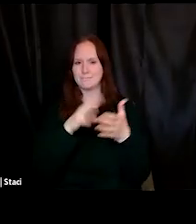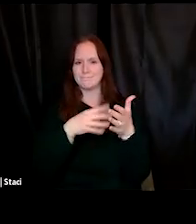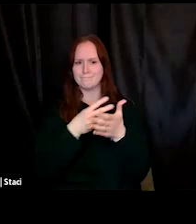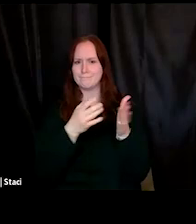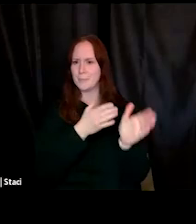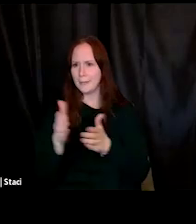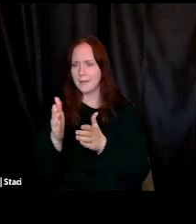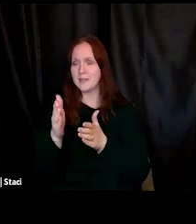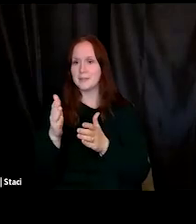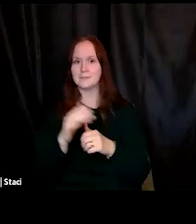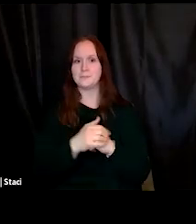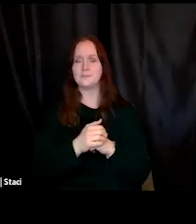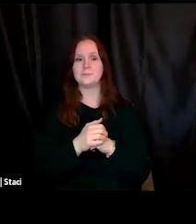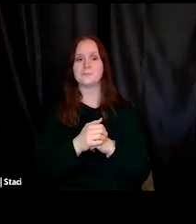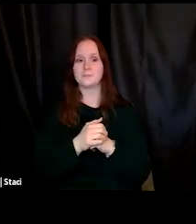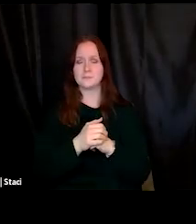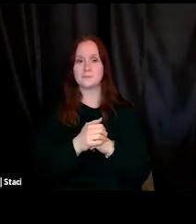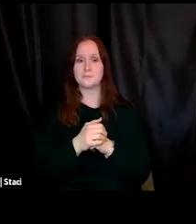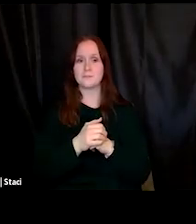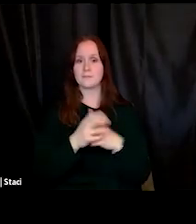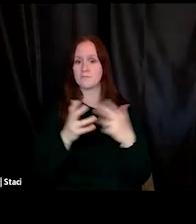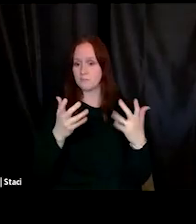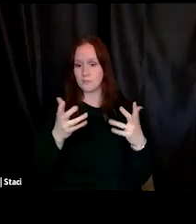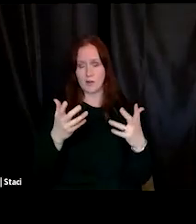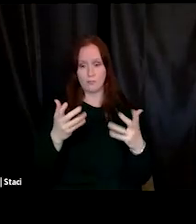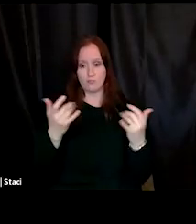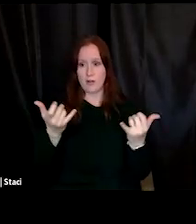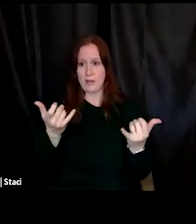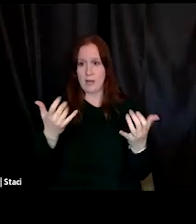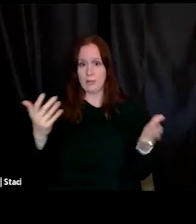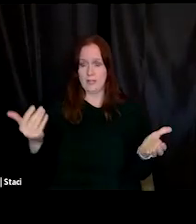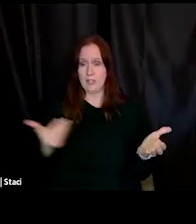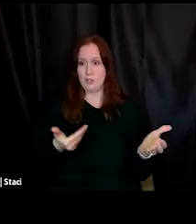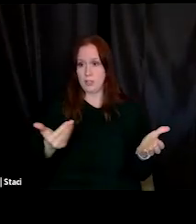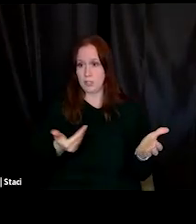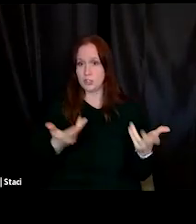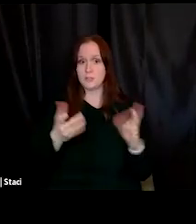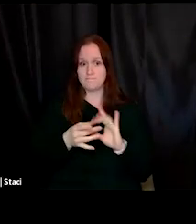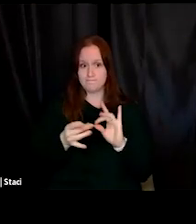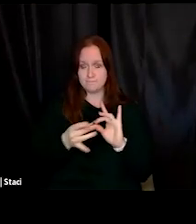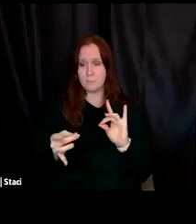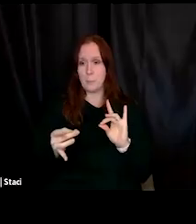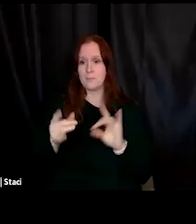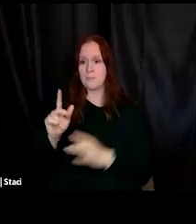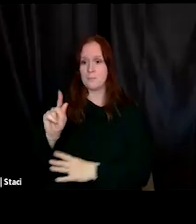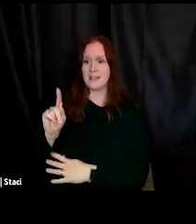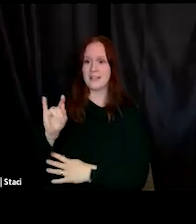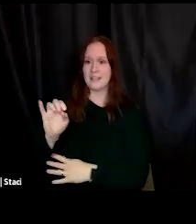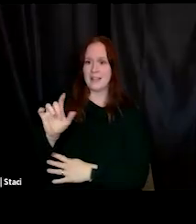Creo que podría extenderse incluso a más de dos páginas a medida que se dispongan nuevos recursos en línea.